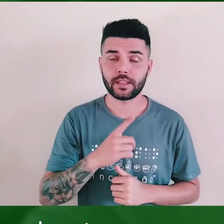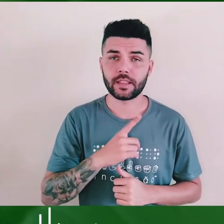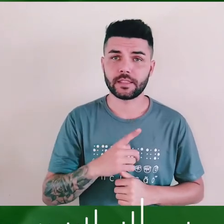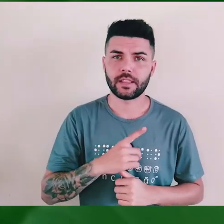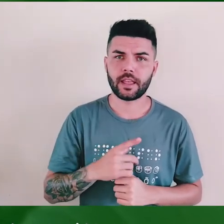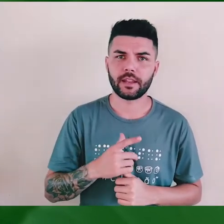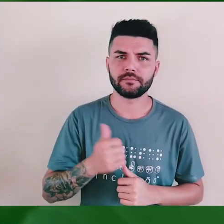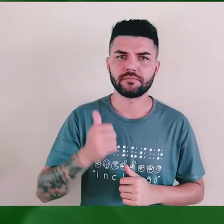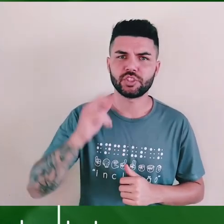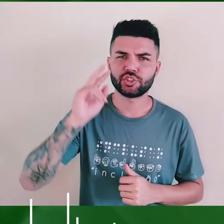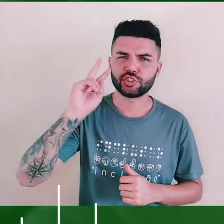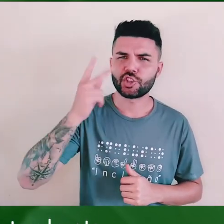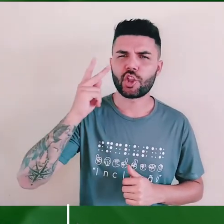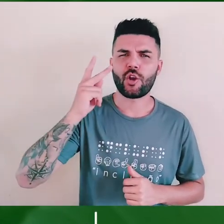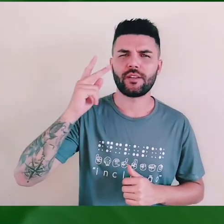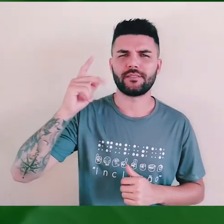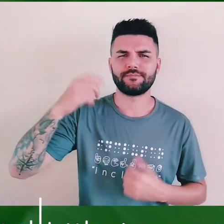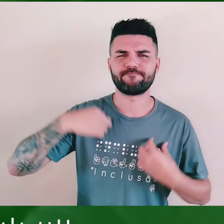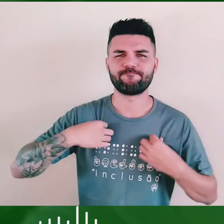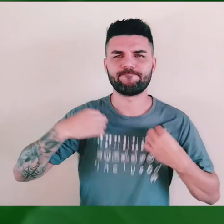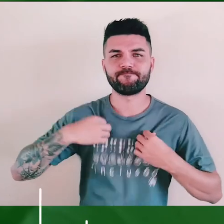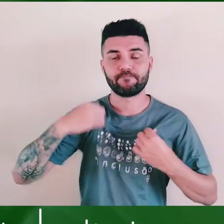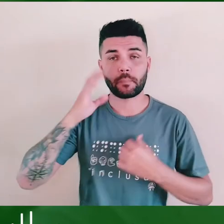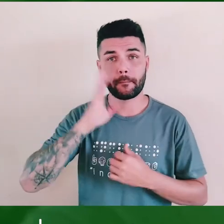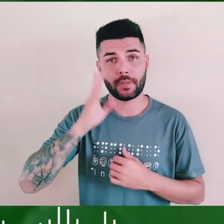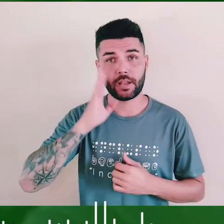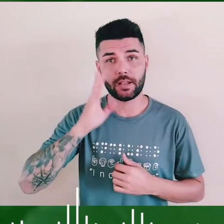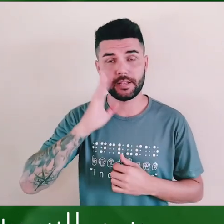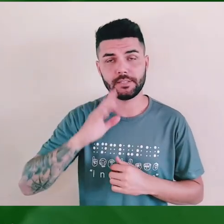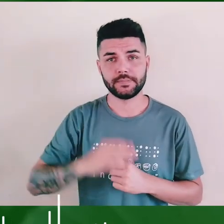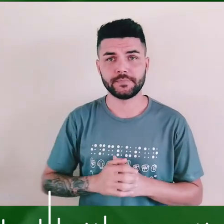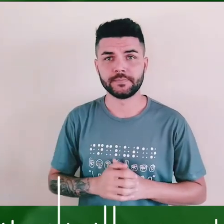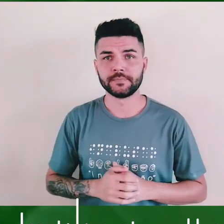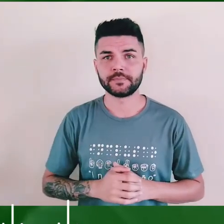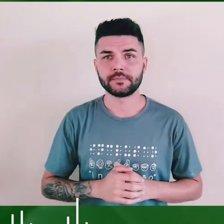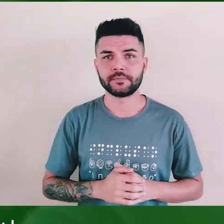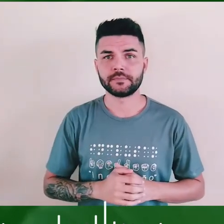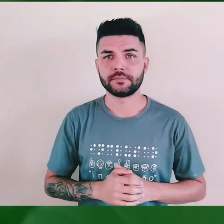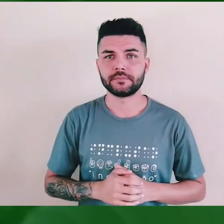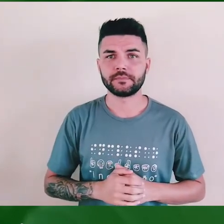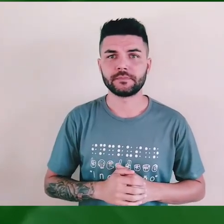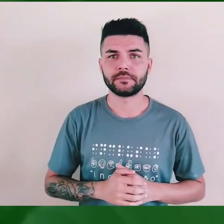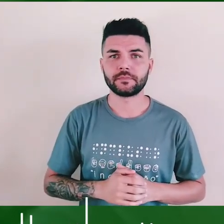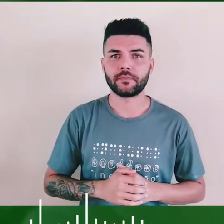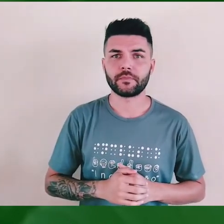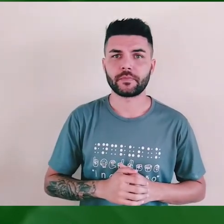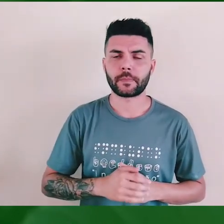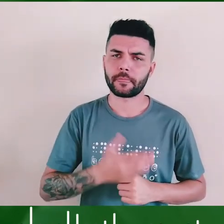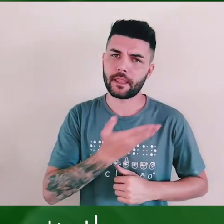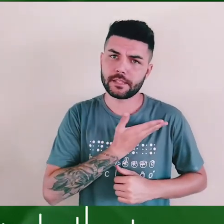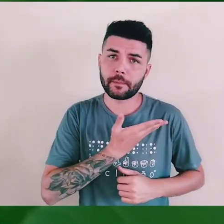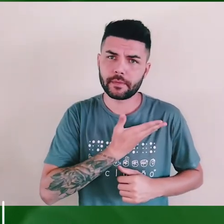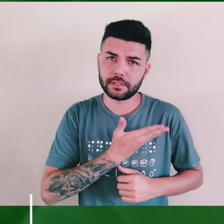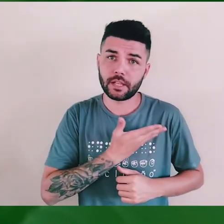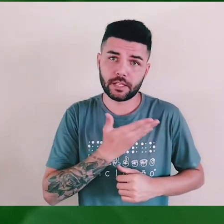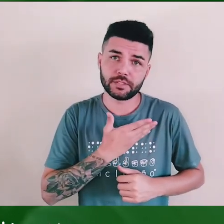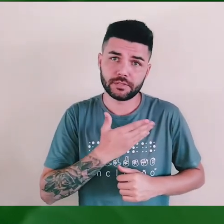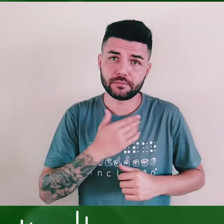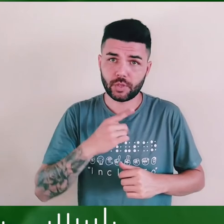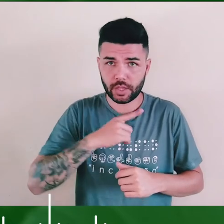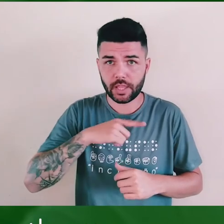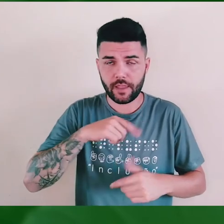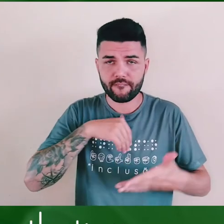camisa bacana. O Campanharo é uma das amizades que eu fiz no futebol, trabalhando com futebol